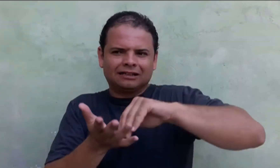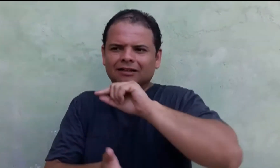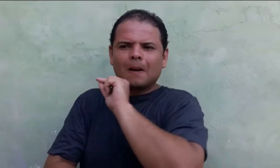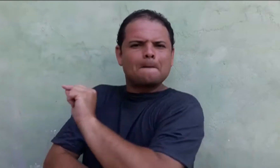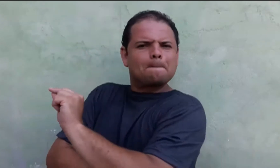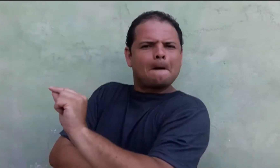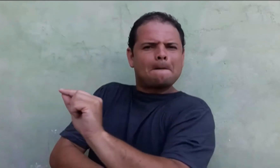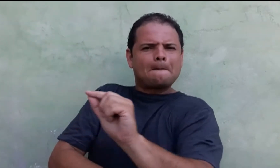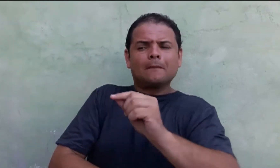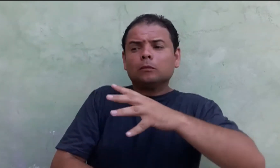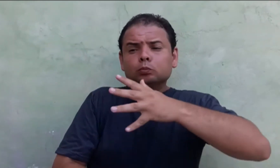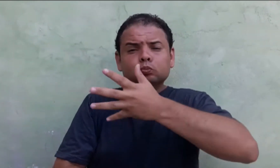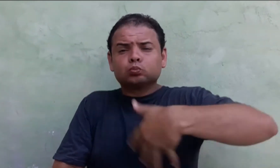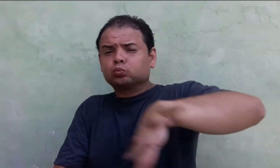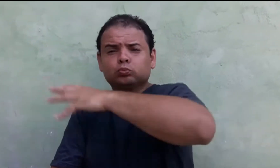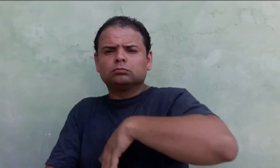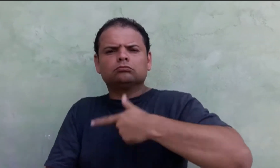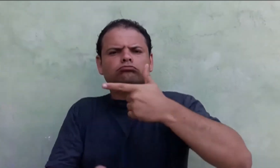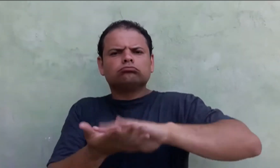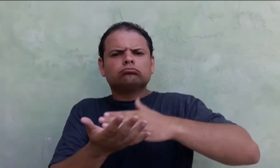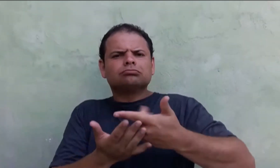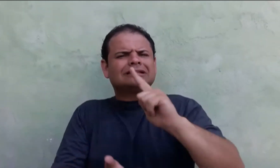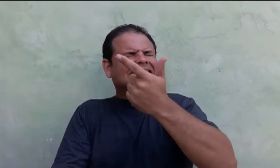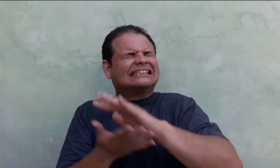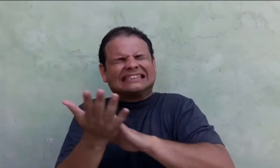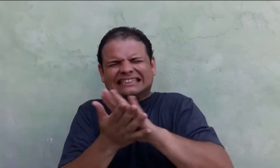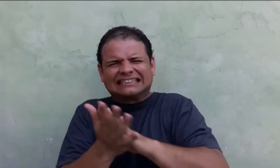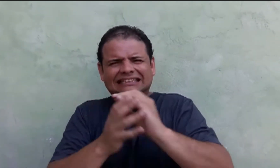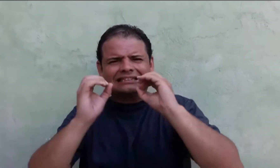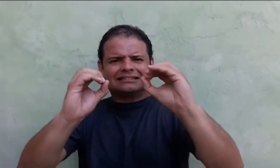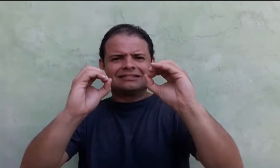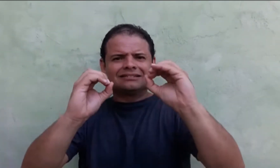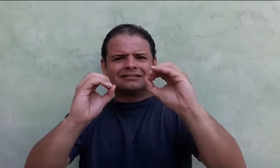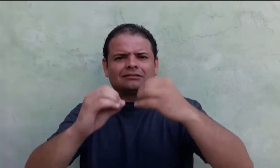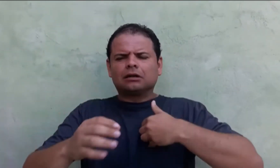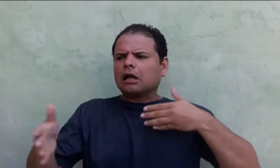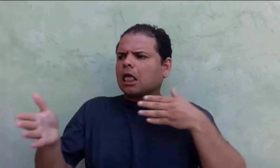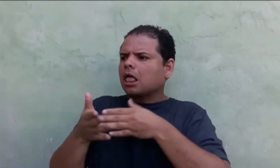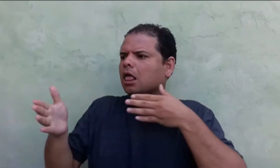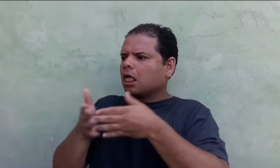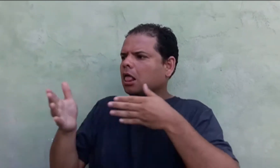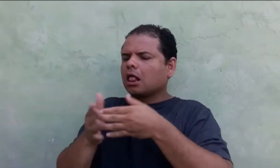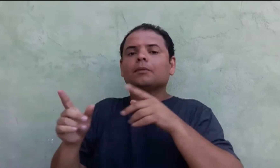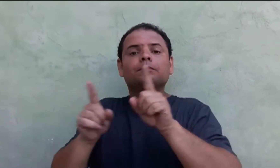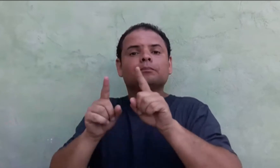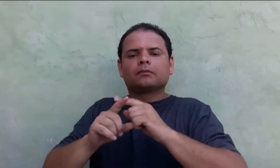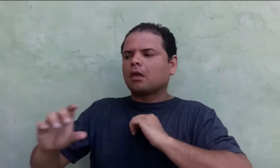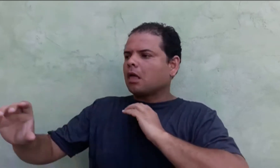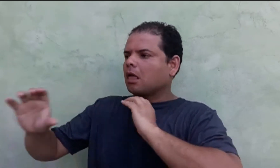recepcionistas entre outros profissionais da área da saúde e não tinha um intérprete presente ou alguém que soubesse Libras.